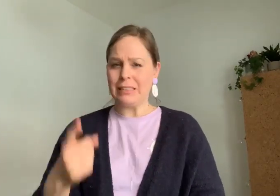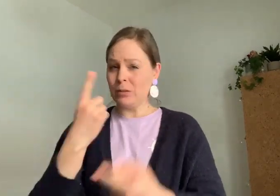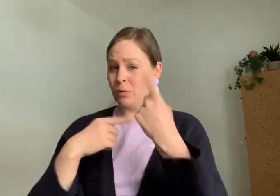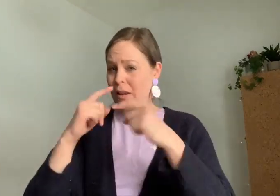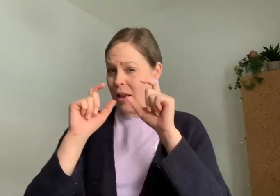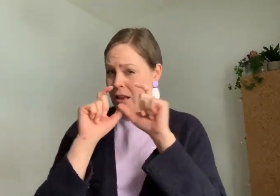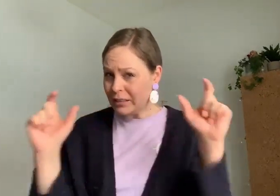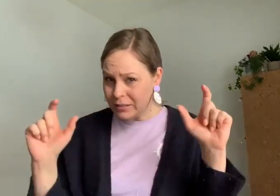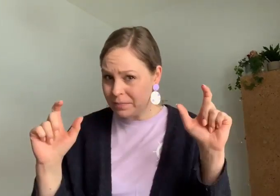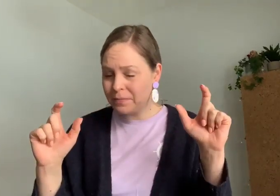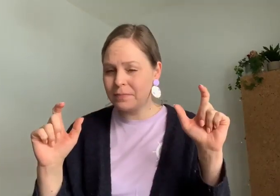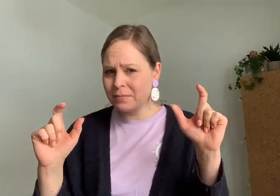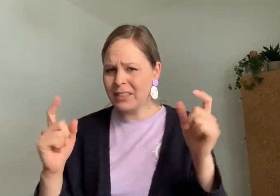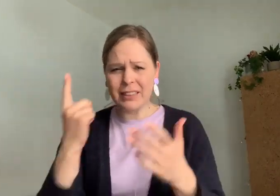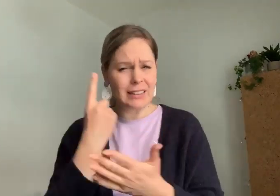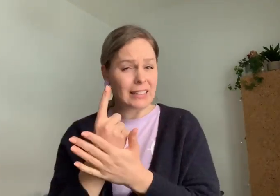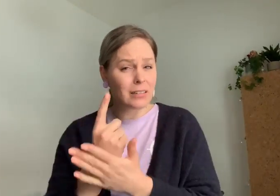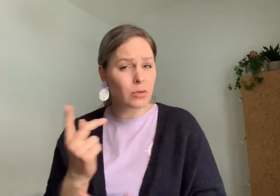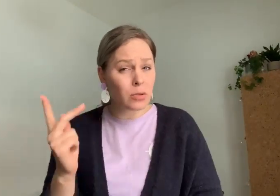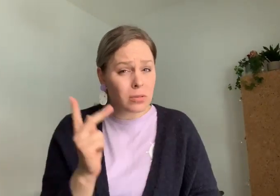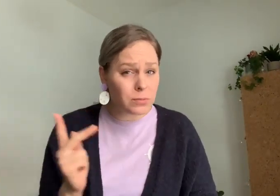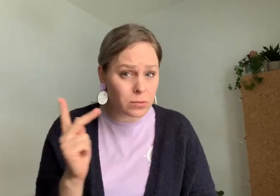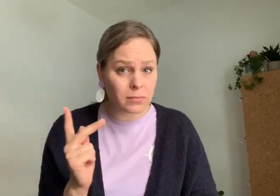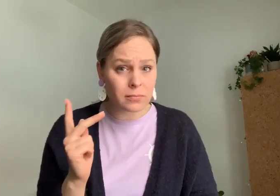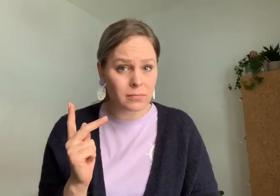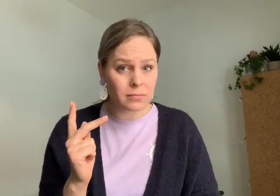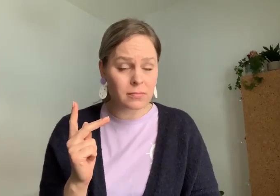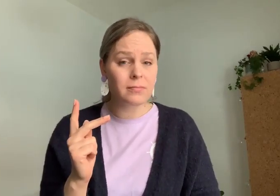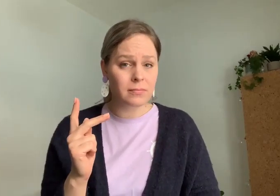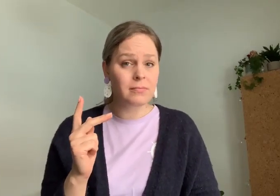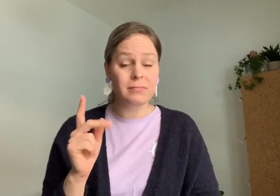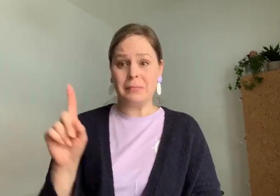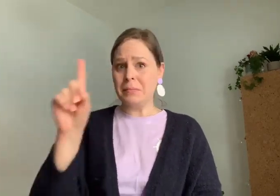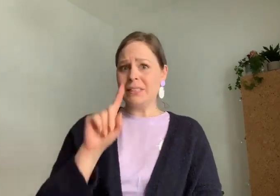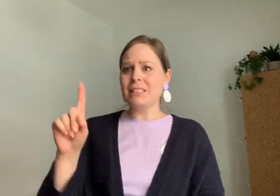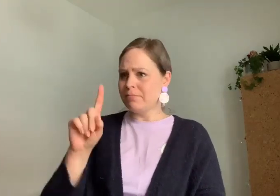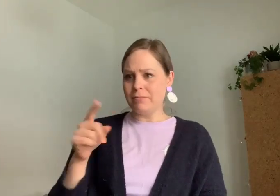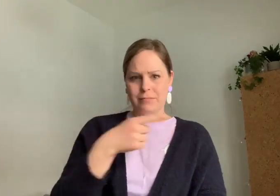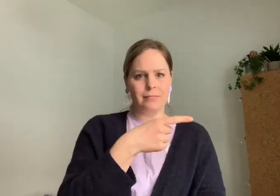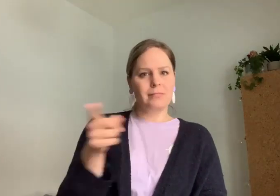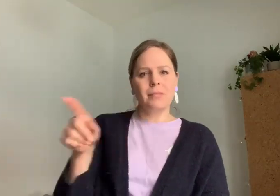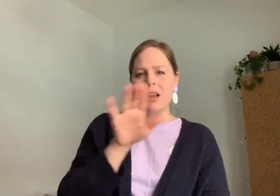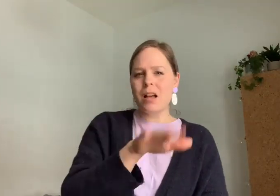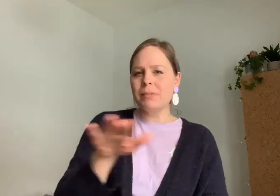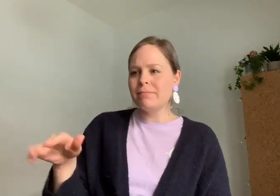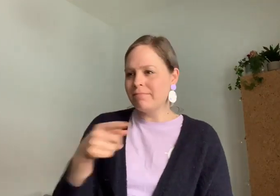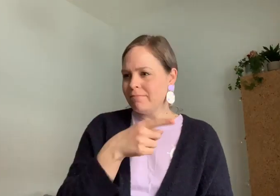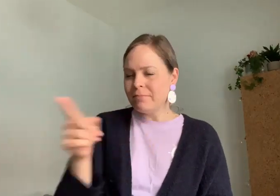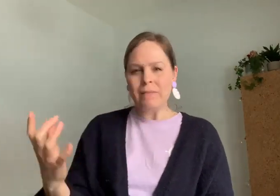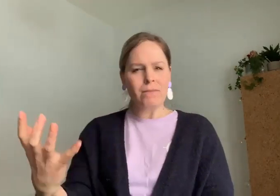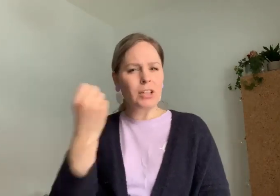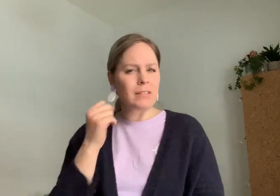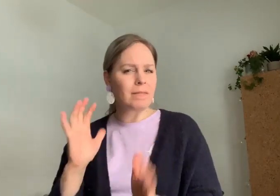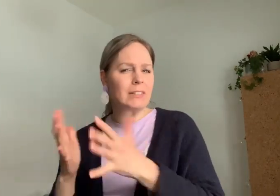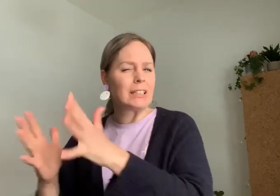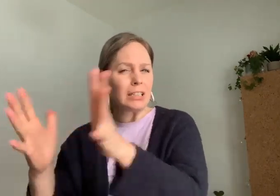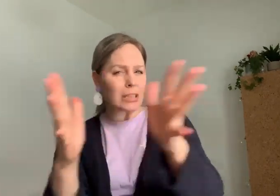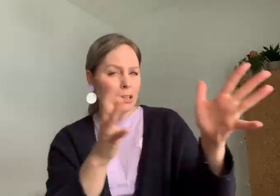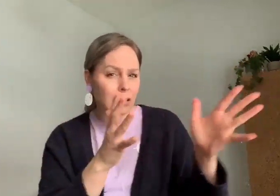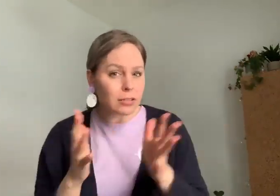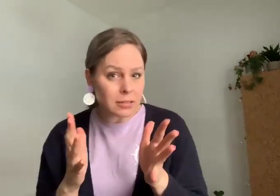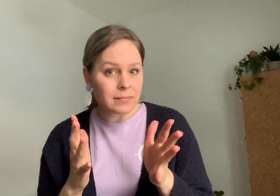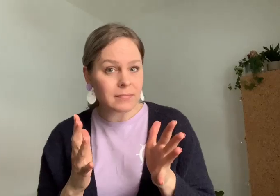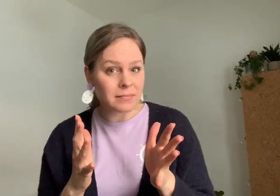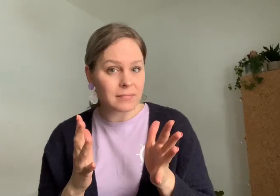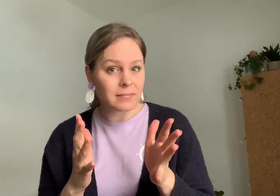Keskustelunaiheena on tärkeä kysymys: Missä lapset voivat viittoa?